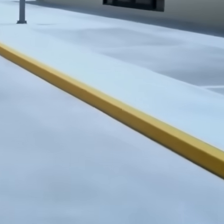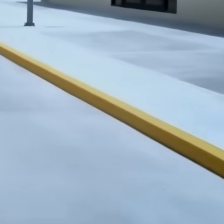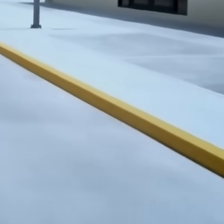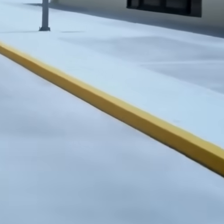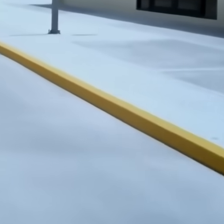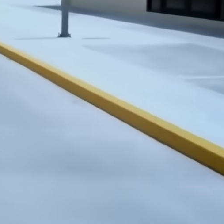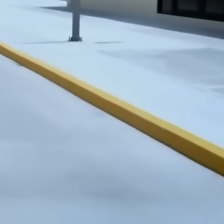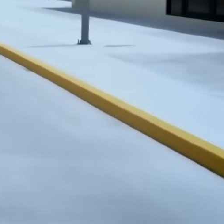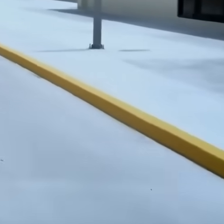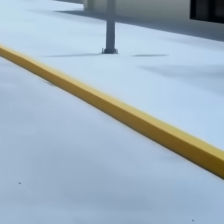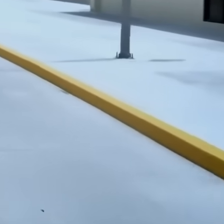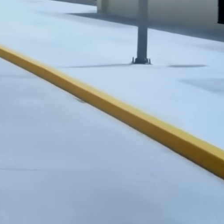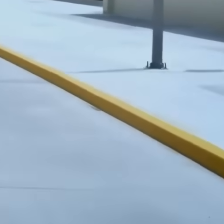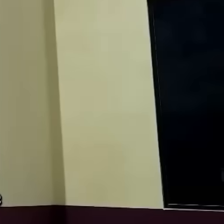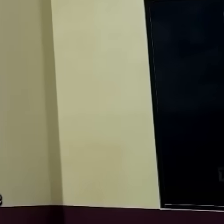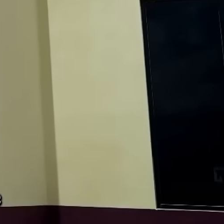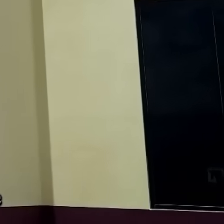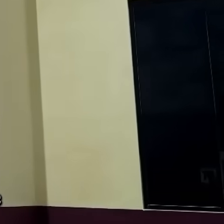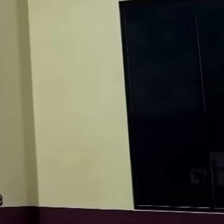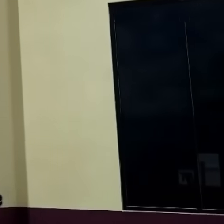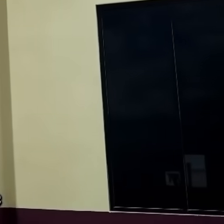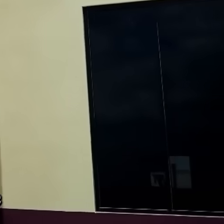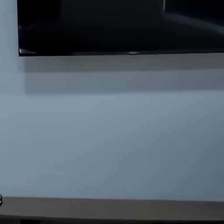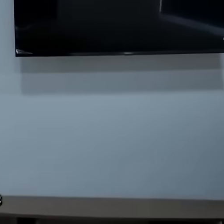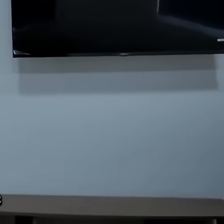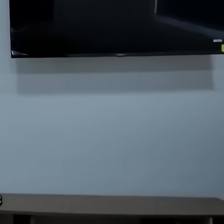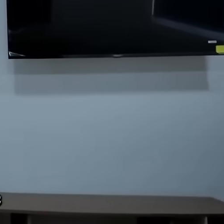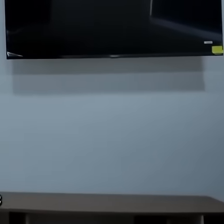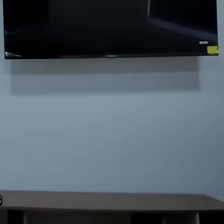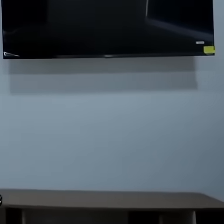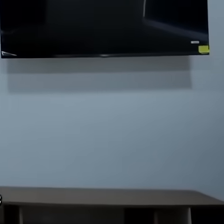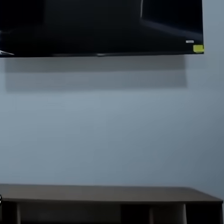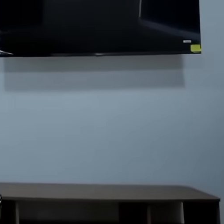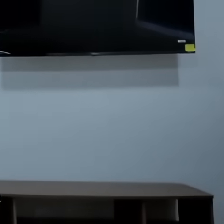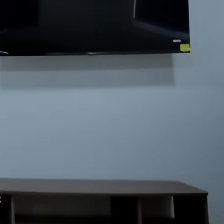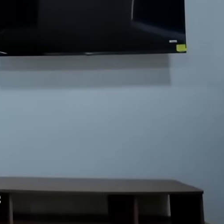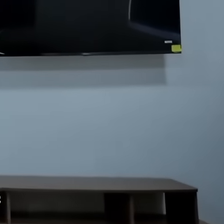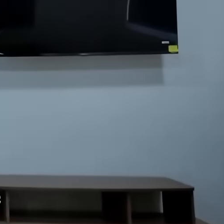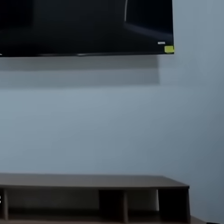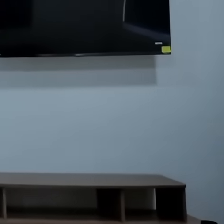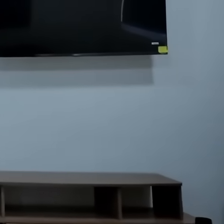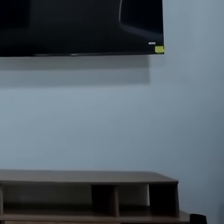tienda de conveniencia y restaurante para atender al personal perteneciente a la NAM y sus familias.